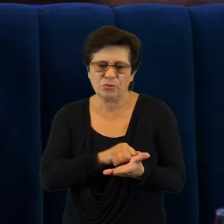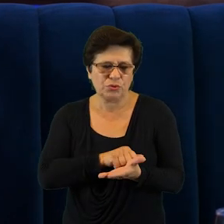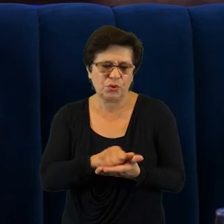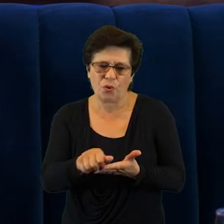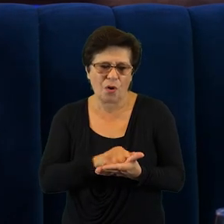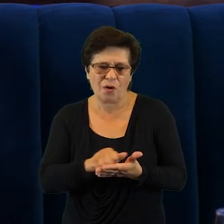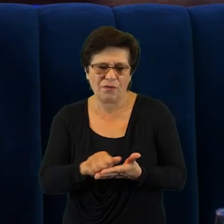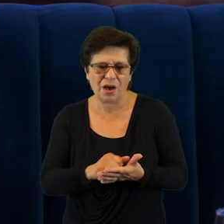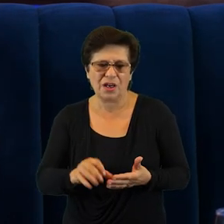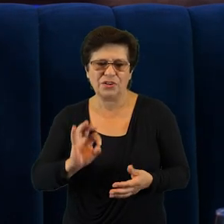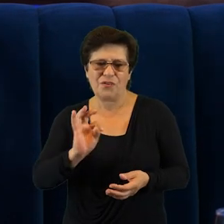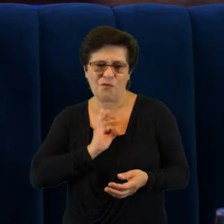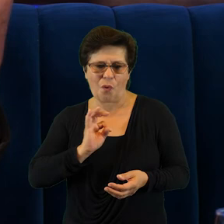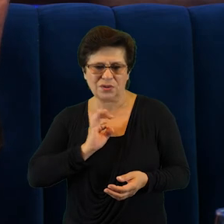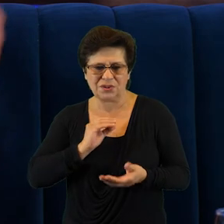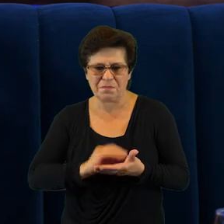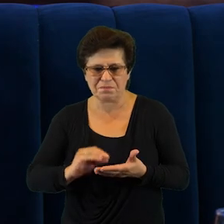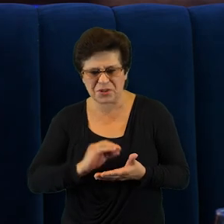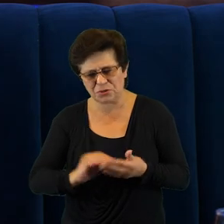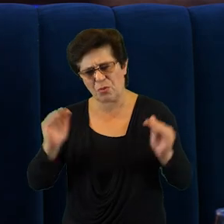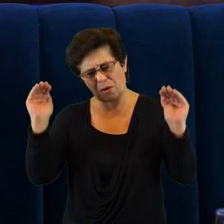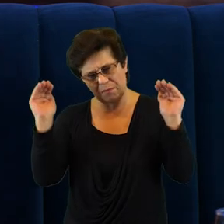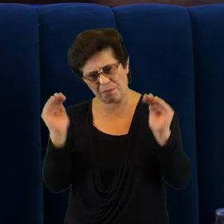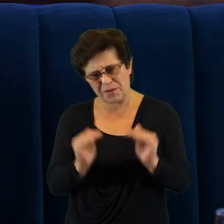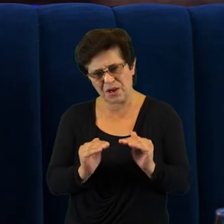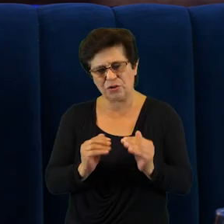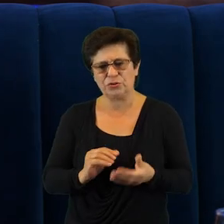i założył własne pismo, o dużo mniejszym zresztą nakładzie.